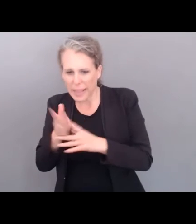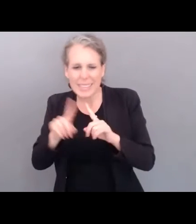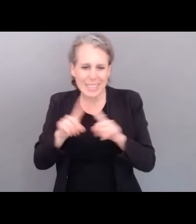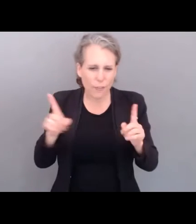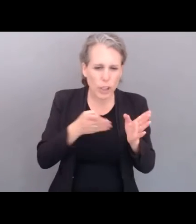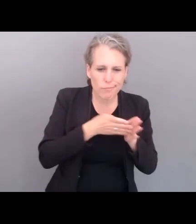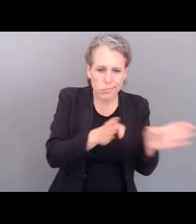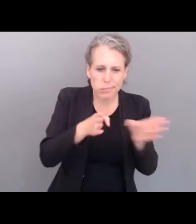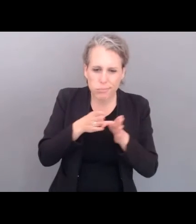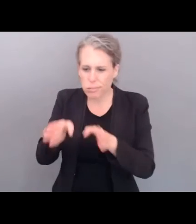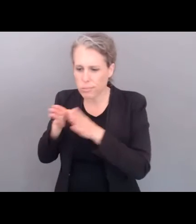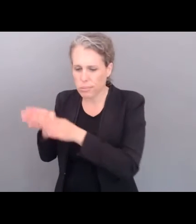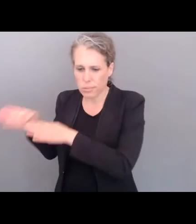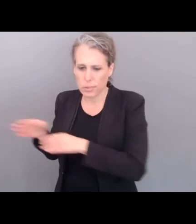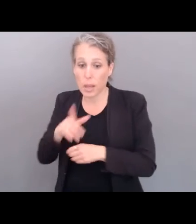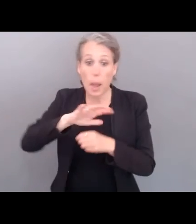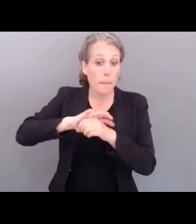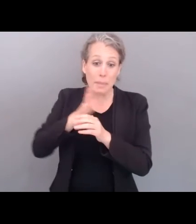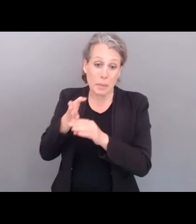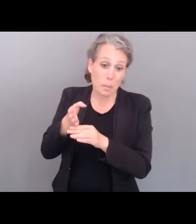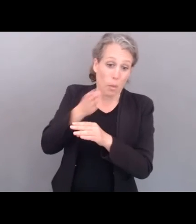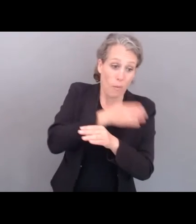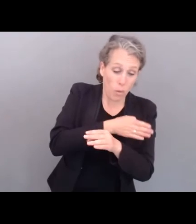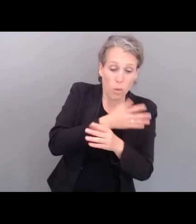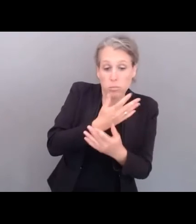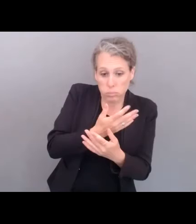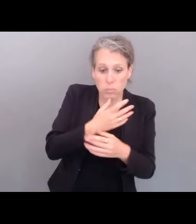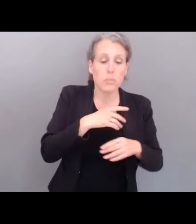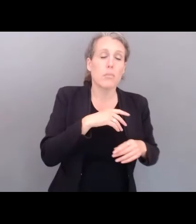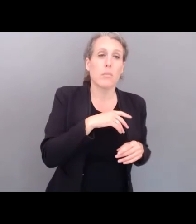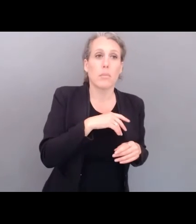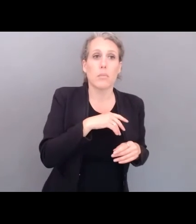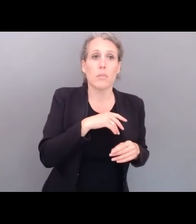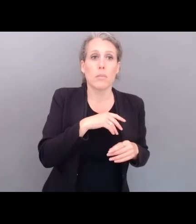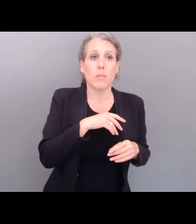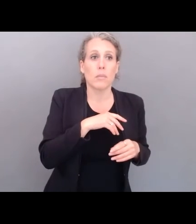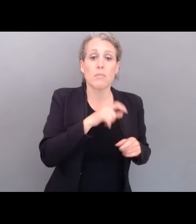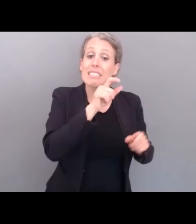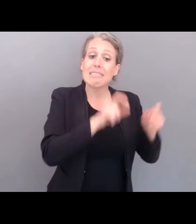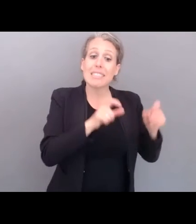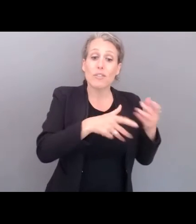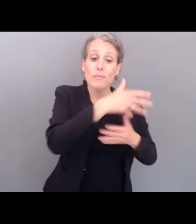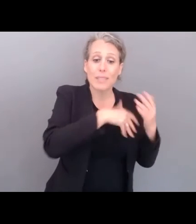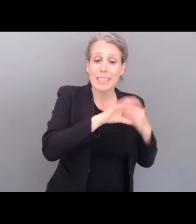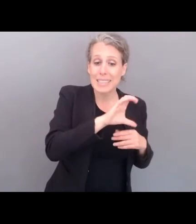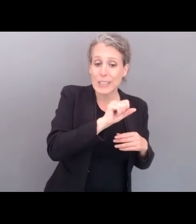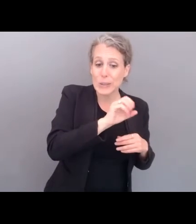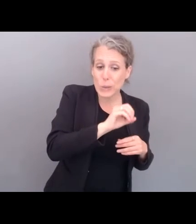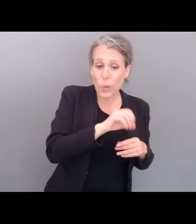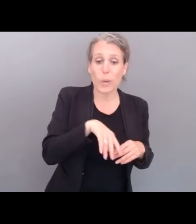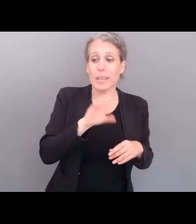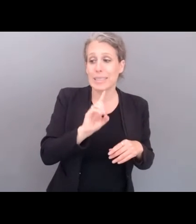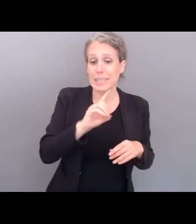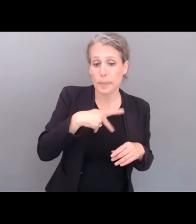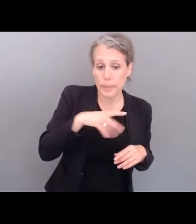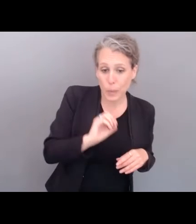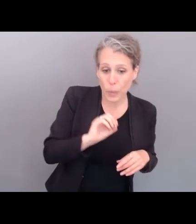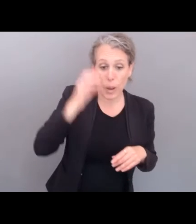empleo y accesibilidad.